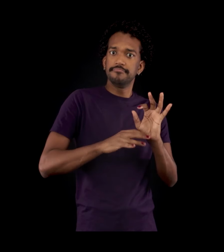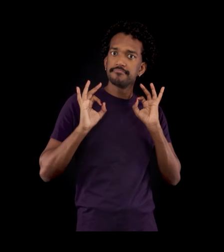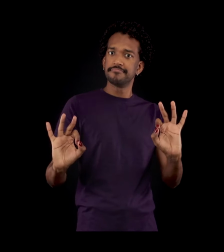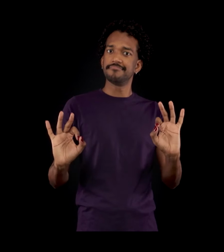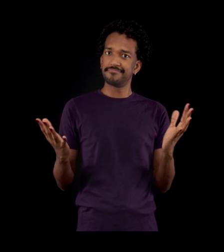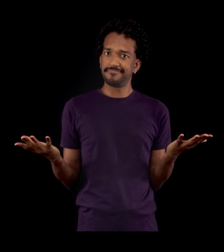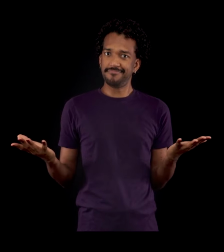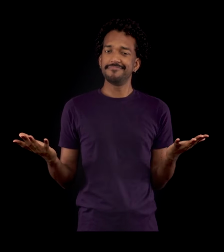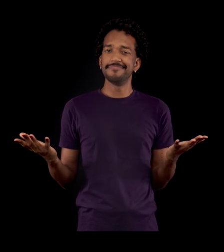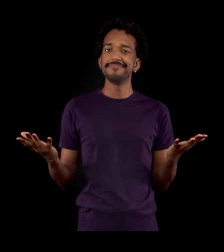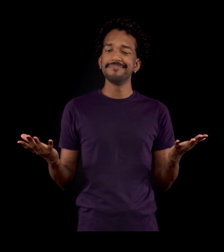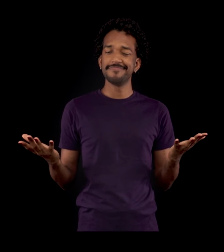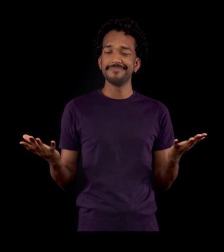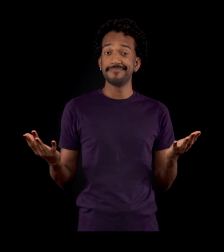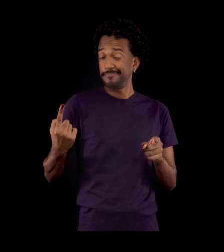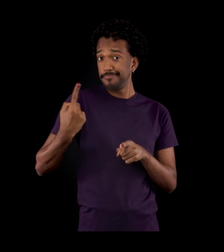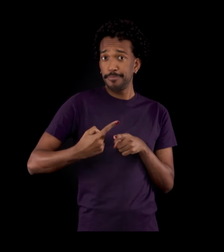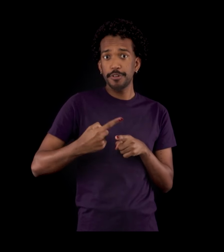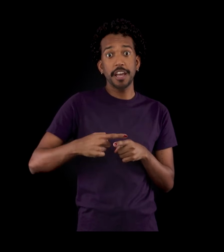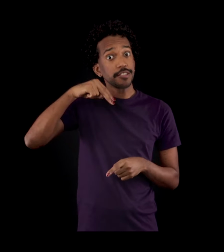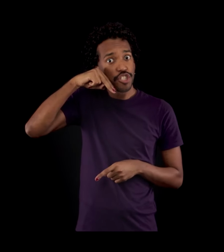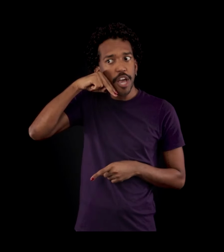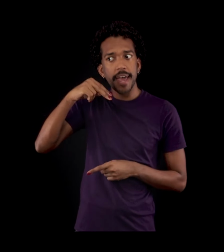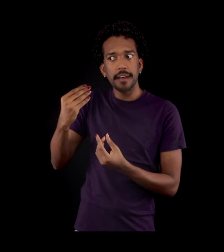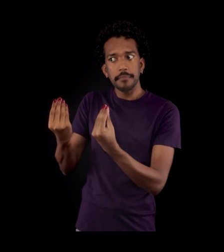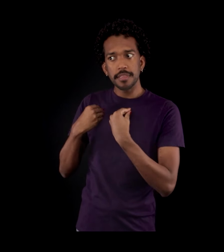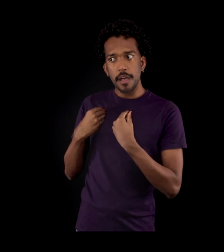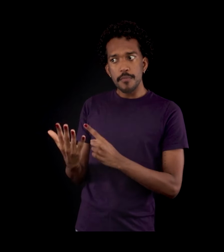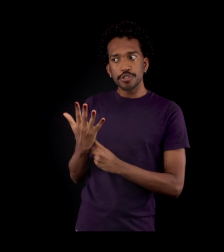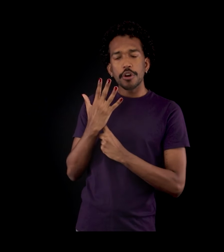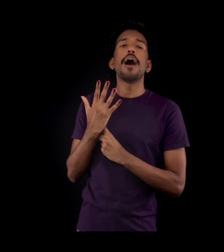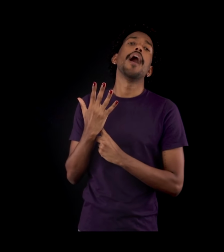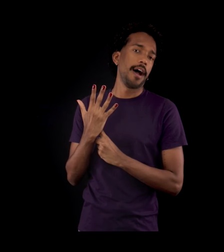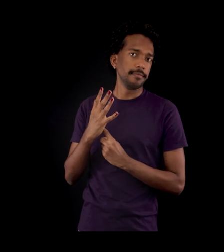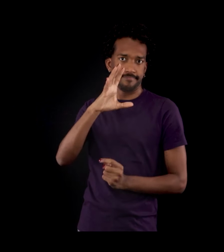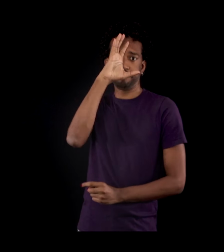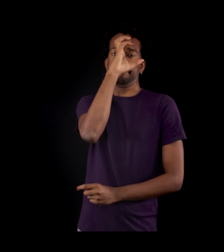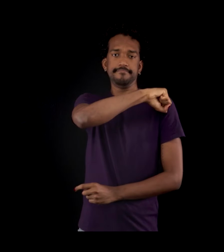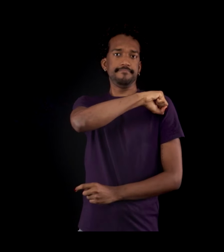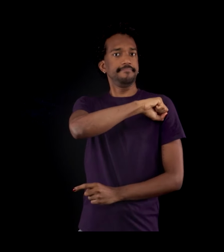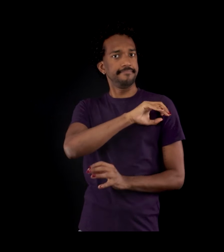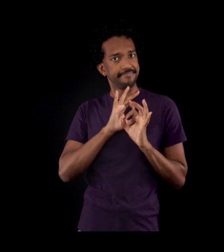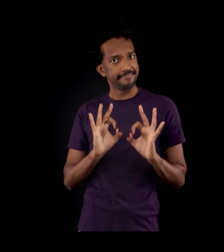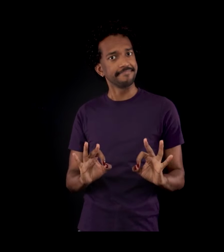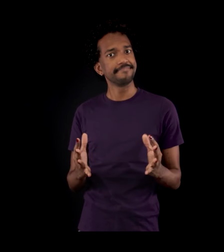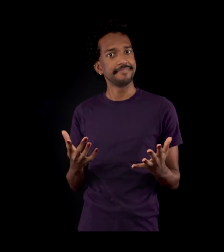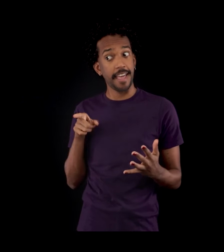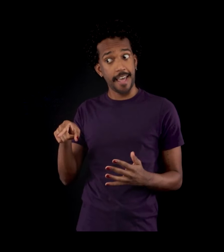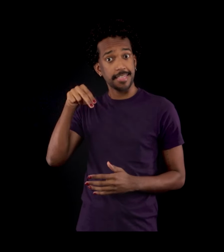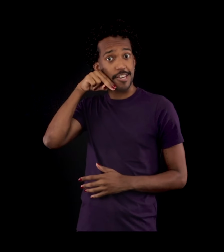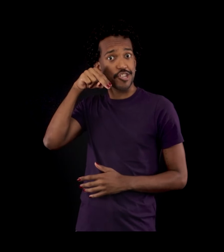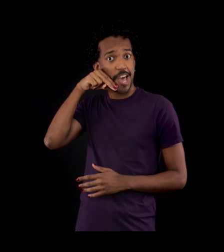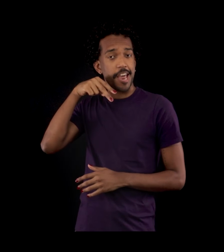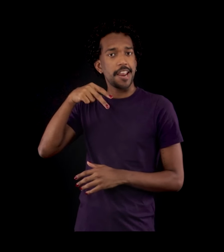porque realmente a Nigéria me deu isso. Foi a Nigéria. A Nigéria que me deu o enraizamento mesmo.